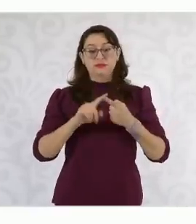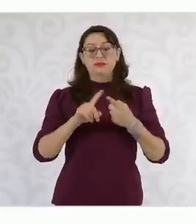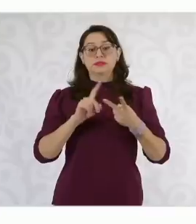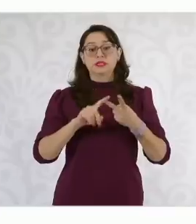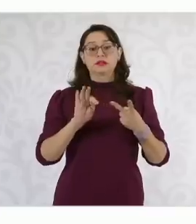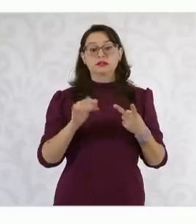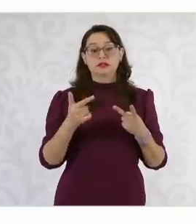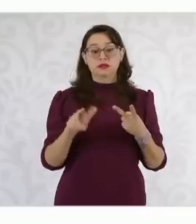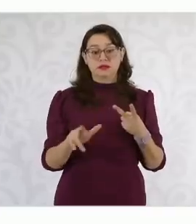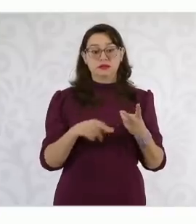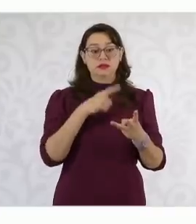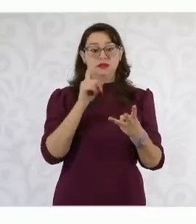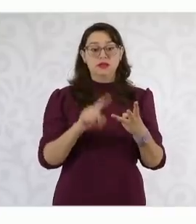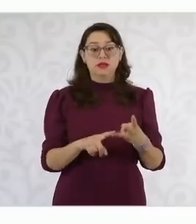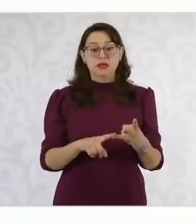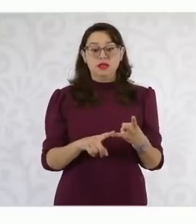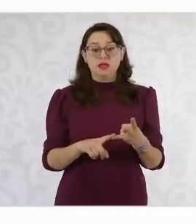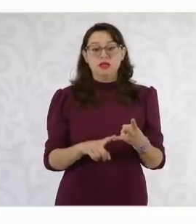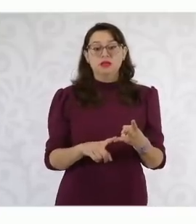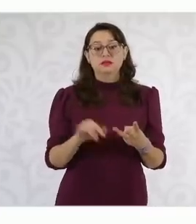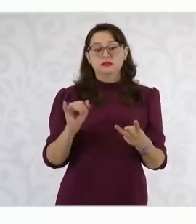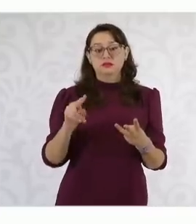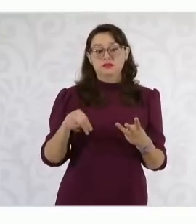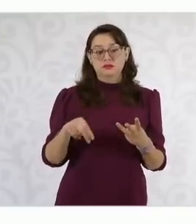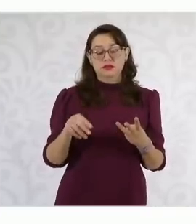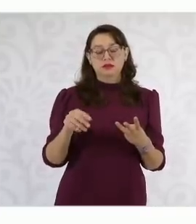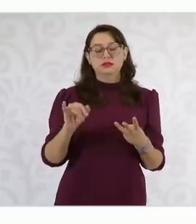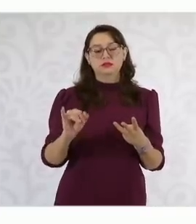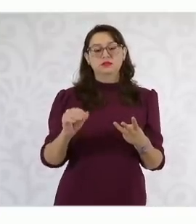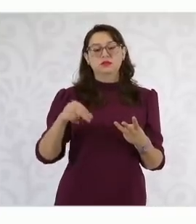de la república y del Instituto Nacional de emigración en coordinación con autoridades